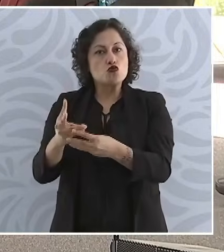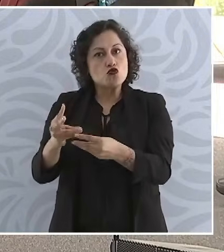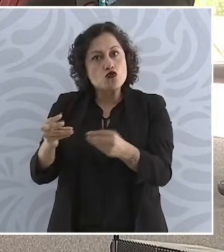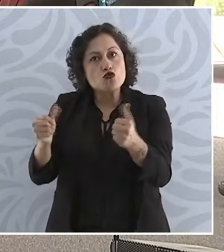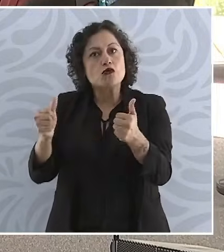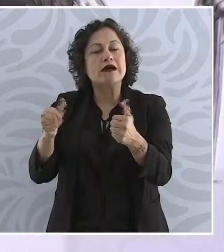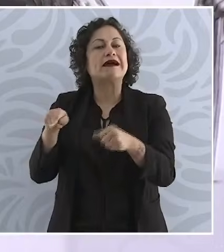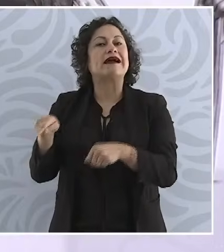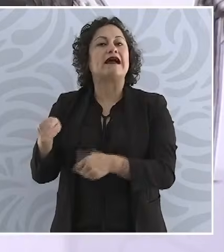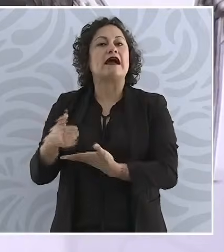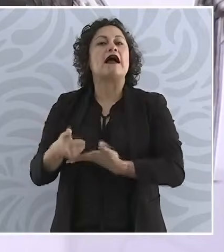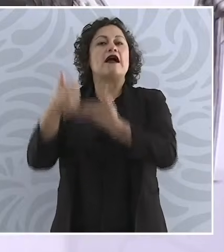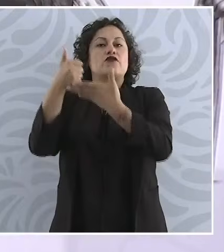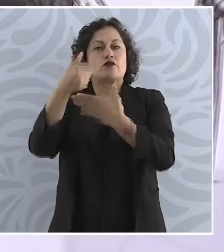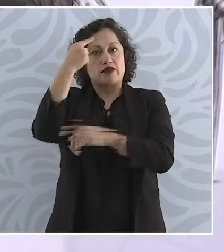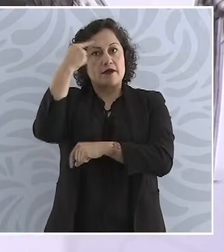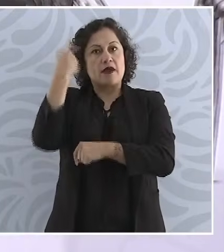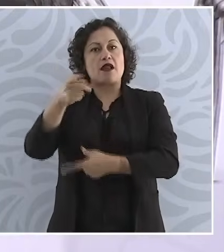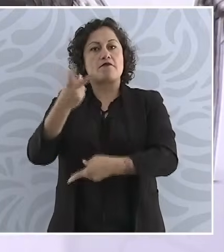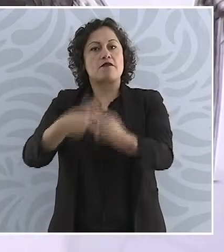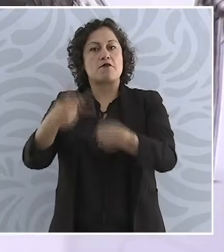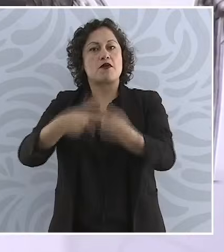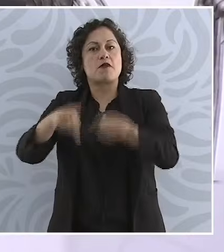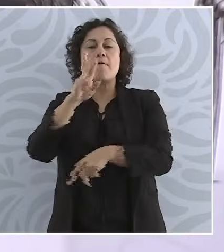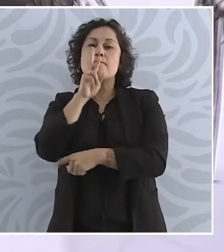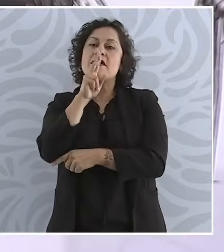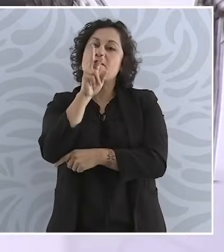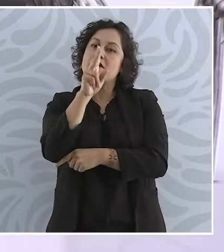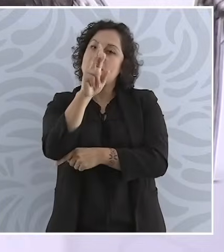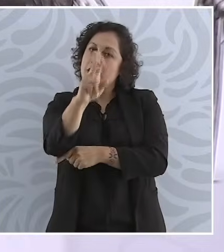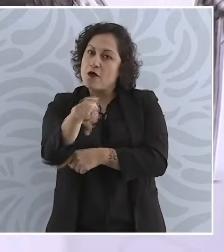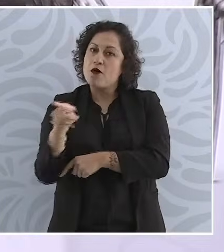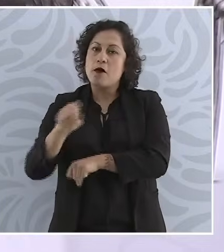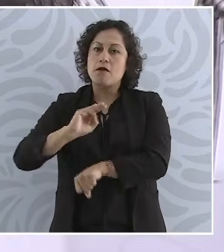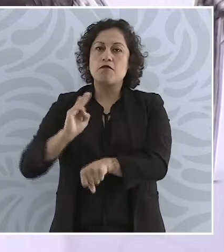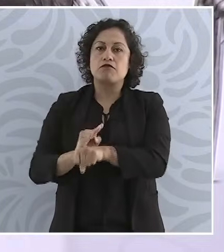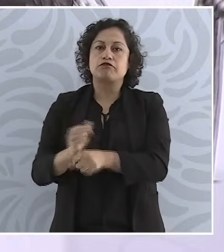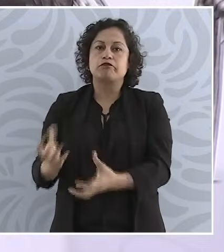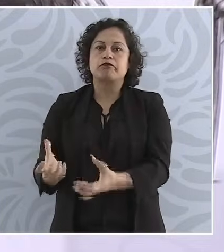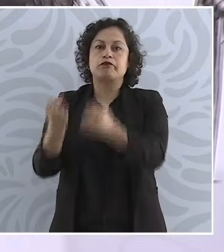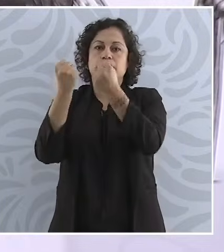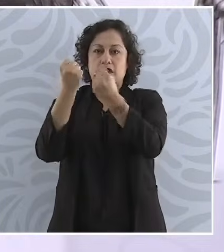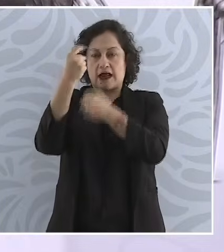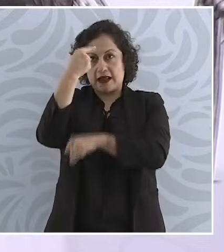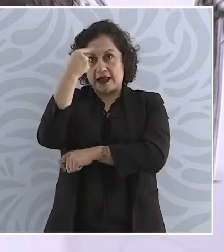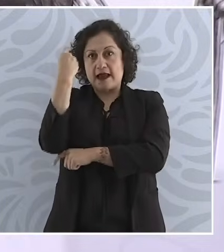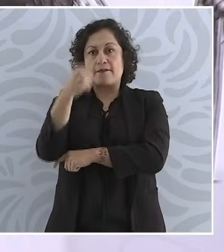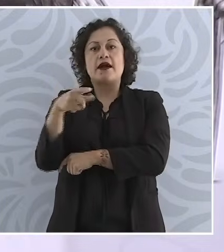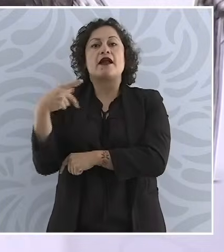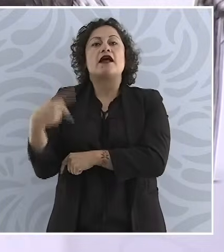aumento de su producción y la recuperación de la capacidad de refinación de petróleos